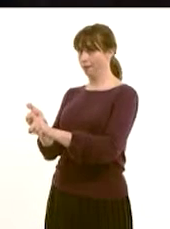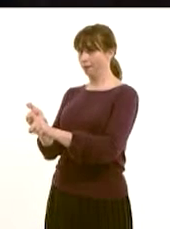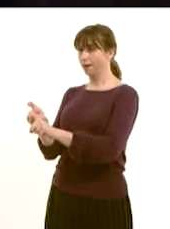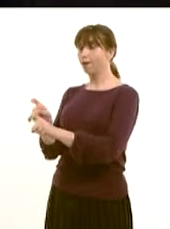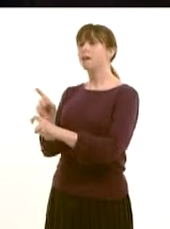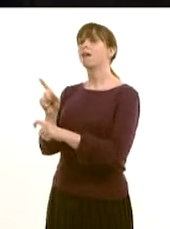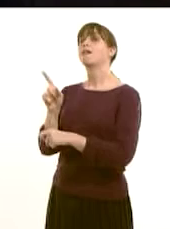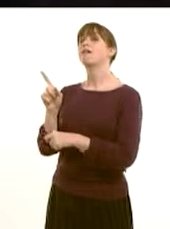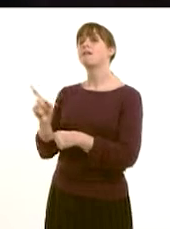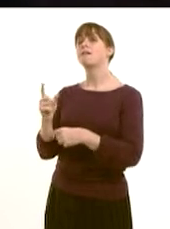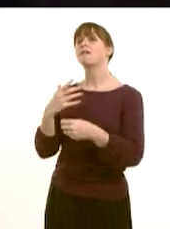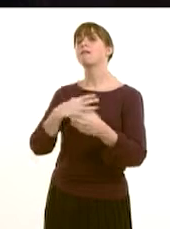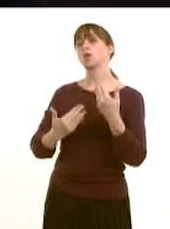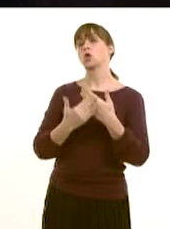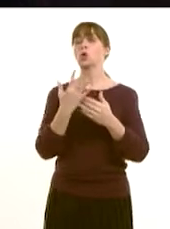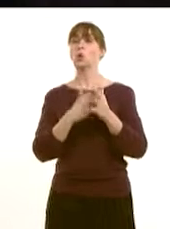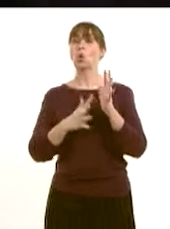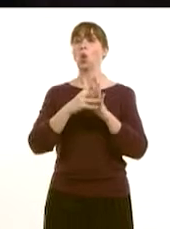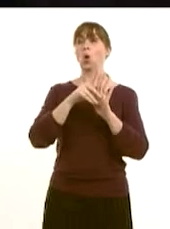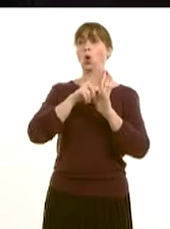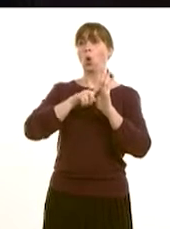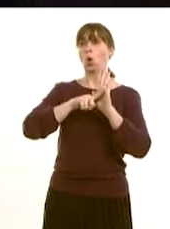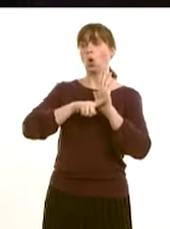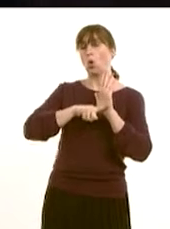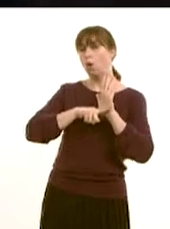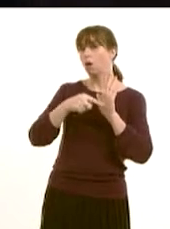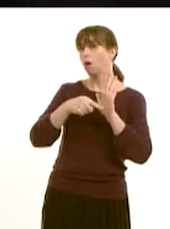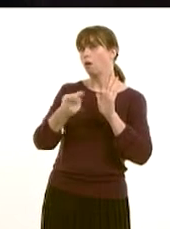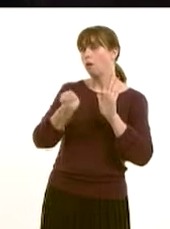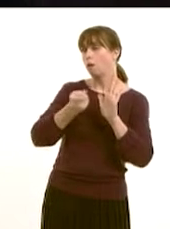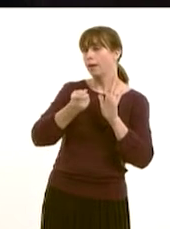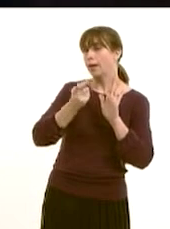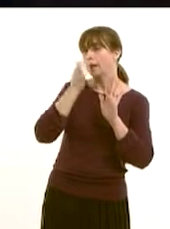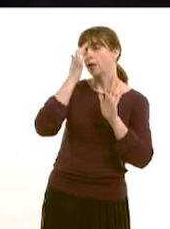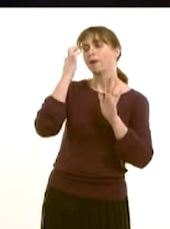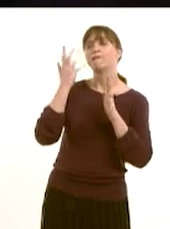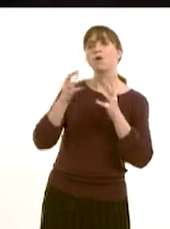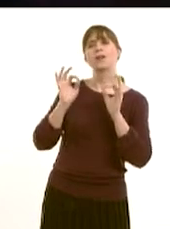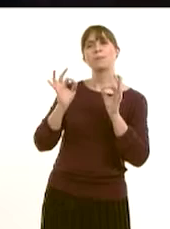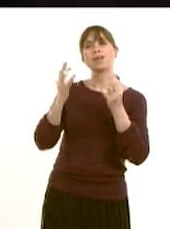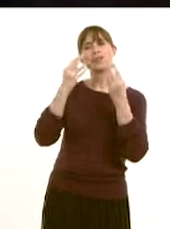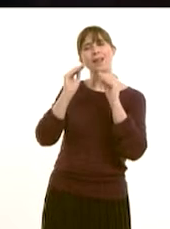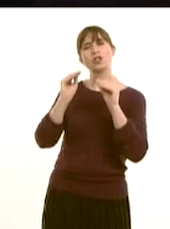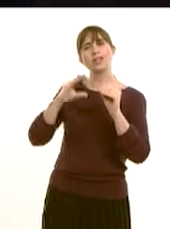A gaf i ofyn i chi fellyó? Mae yna broblemau yn codi yn y gogledd ynglyn ag anghysondeb rhwng awdurdodau ynglyn ‚ír